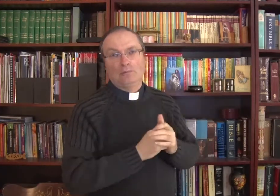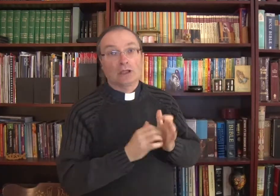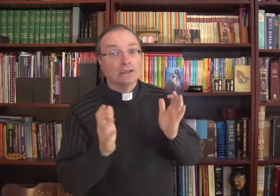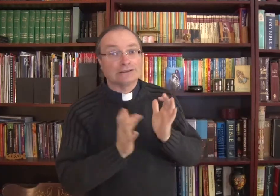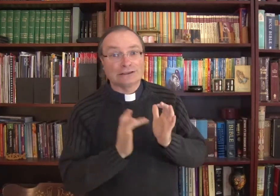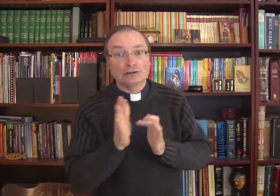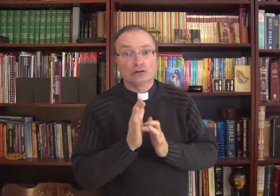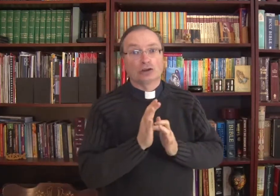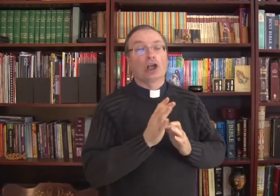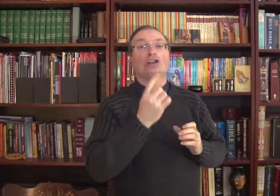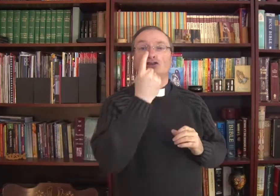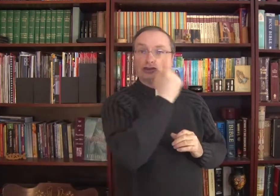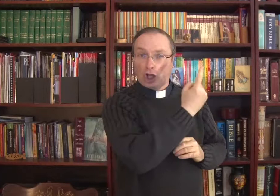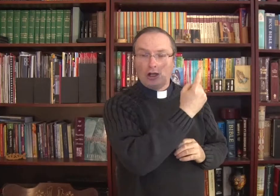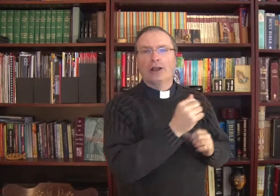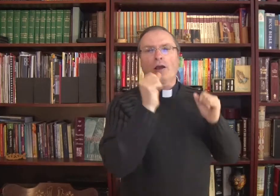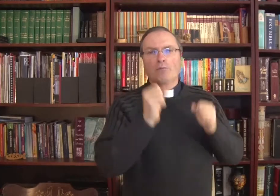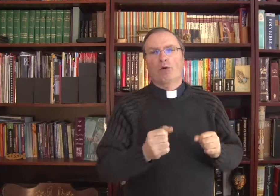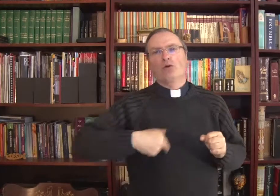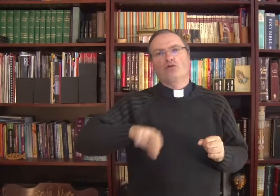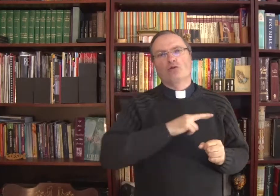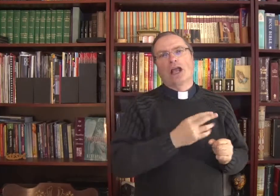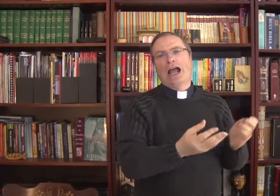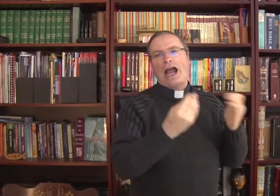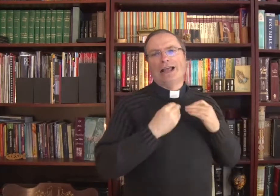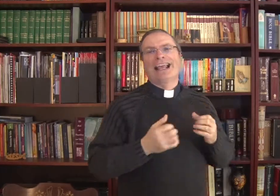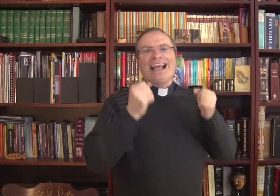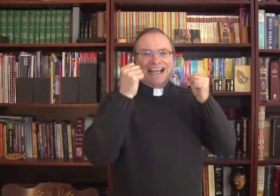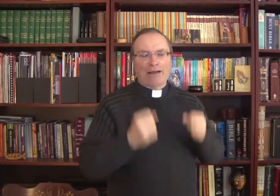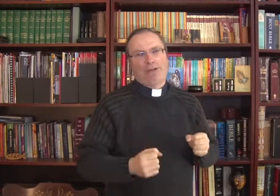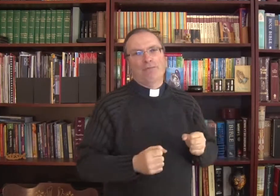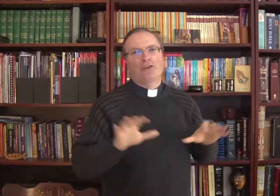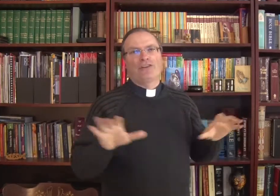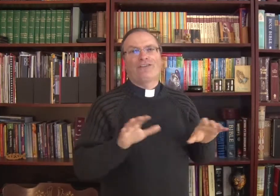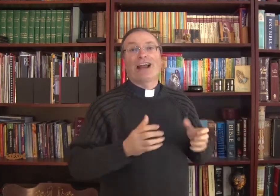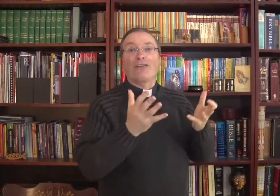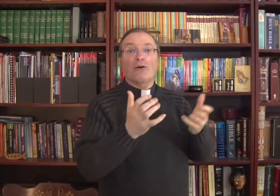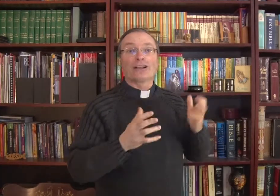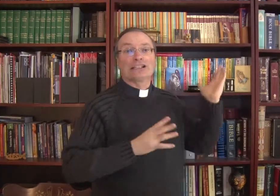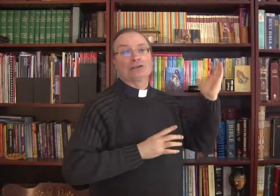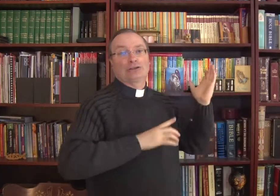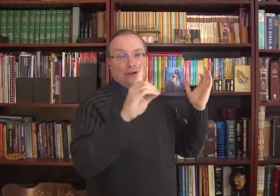Jésus seul peut nous rendre capables de faire la volonté de Dieu